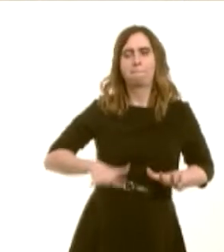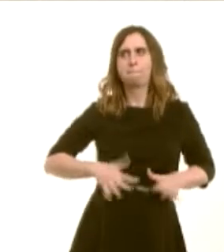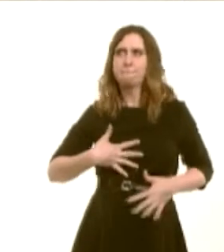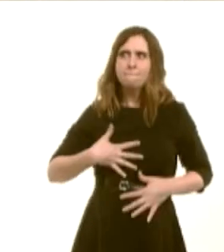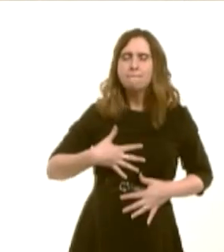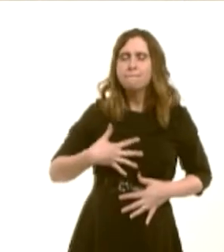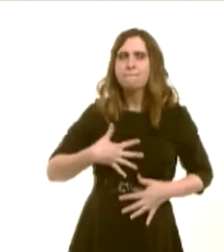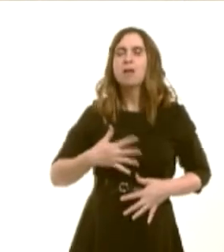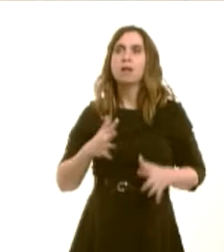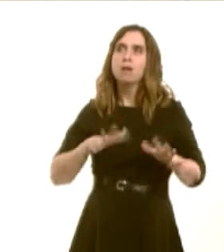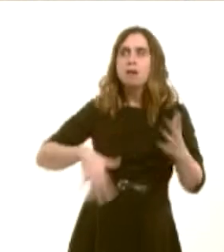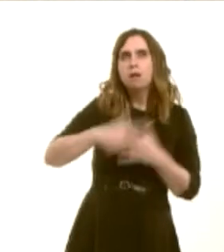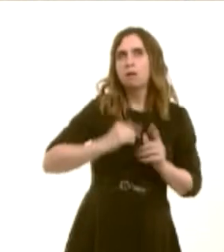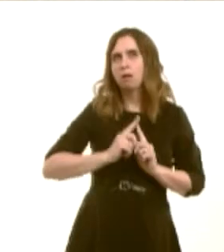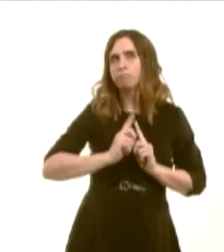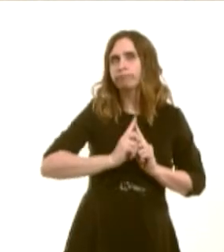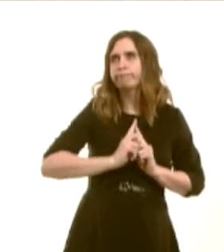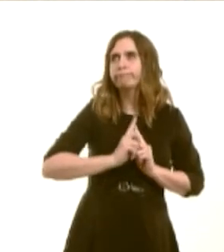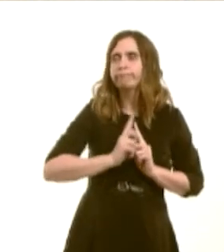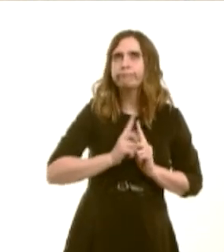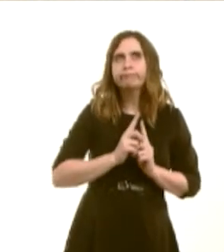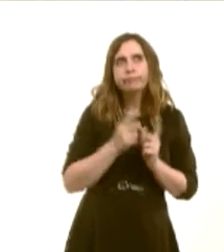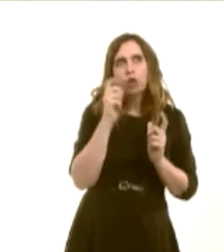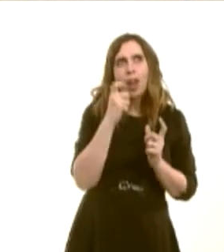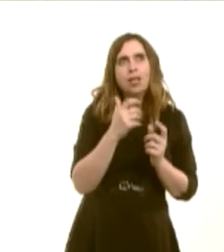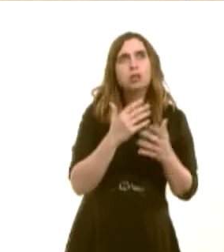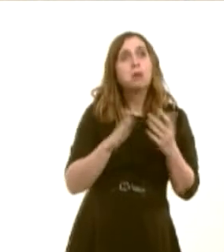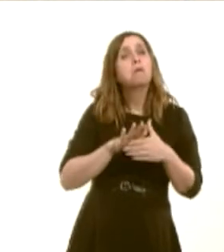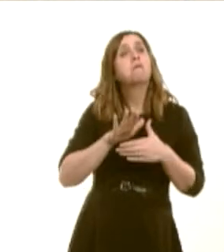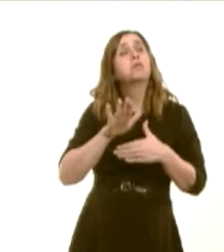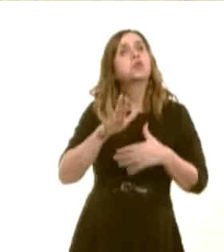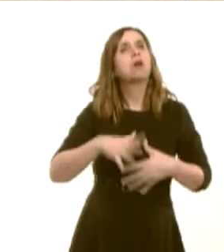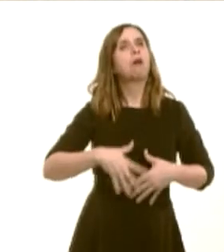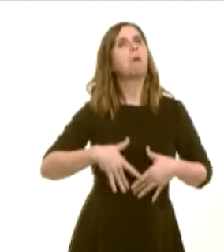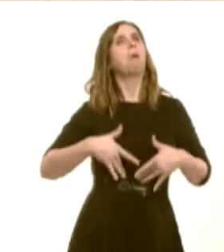hunain, ac efallai roi hyder iddyn nhw yn y dyfodol. Rydym ni yn barod, wrth gwrs, i